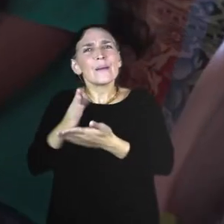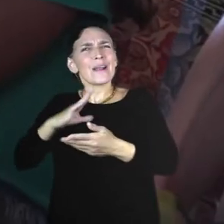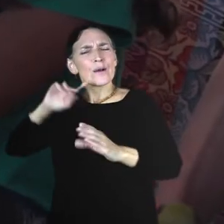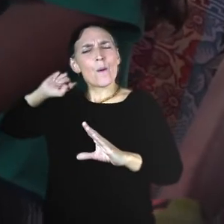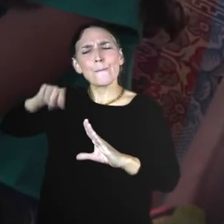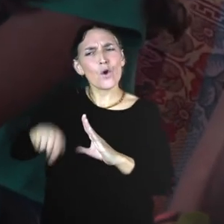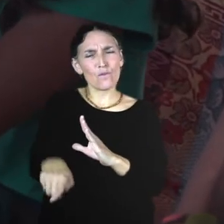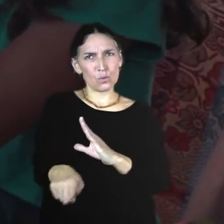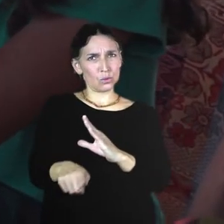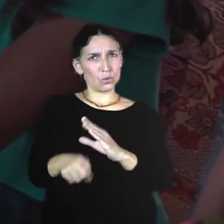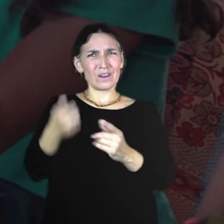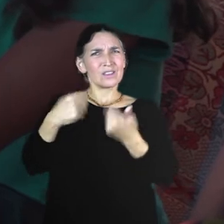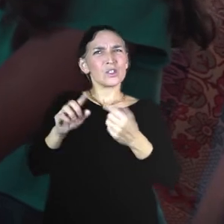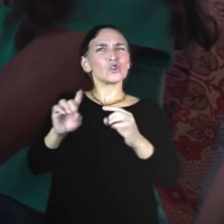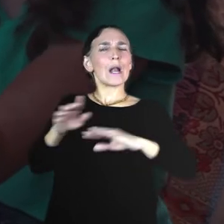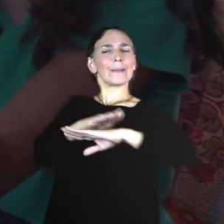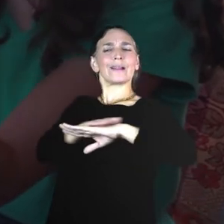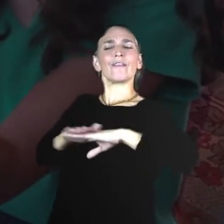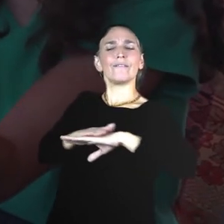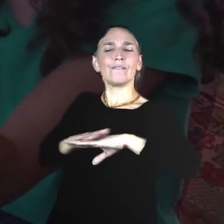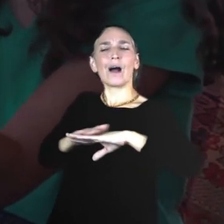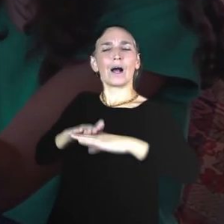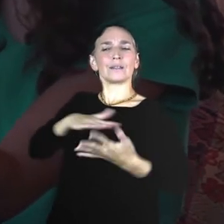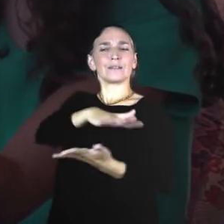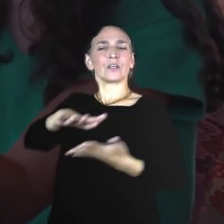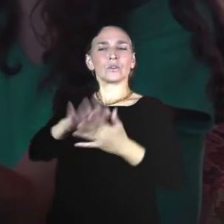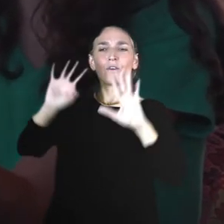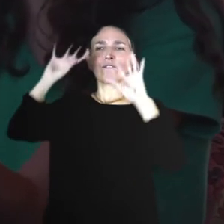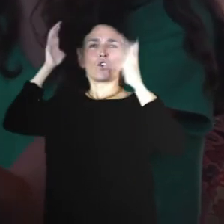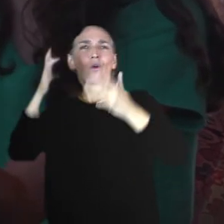No hay que quedarse en la superficie de la violencia y el maltrato,